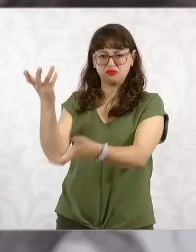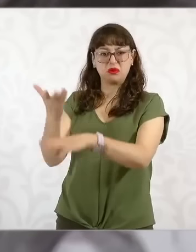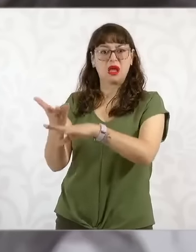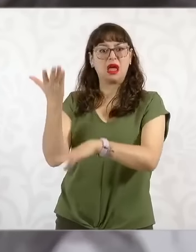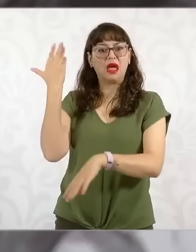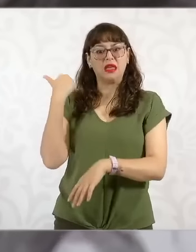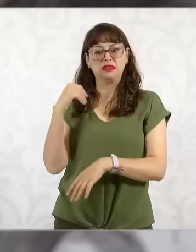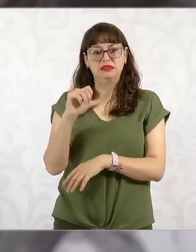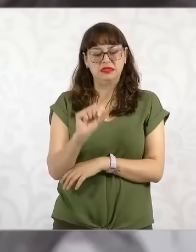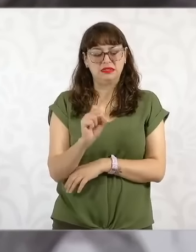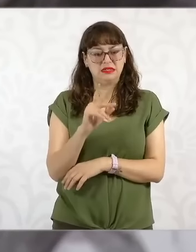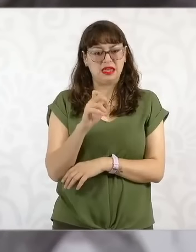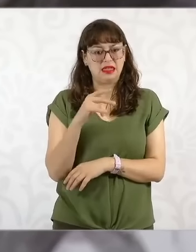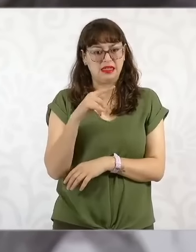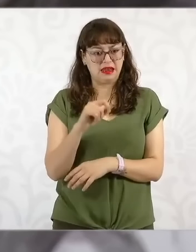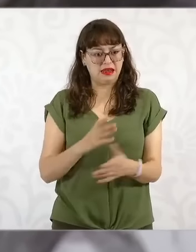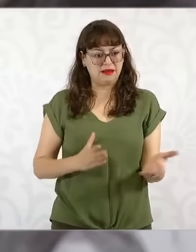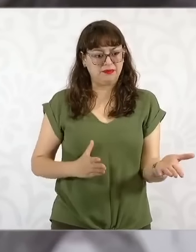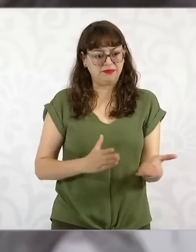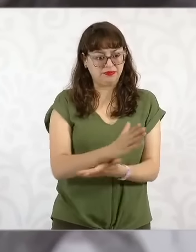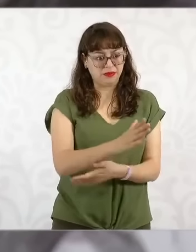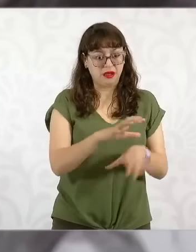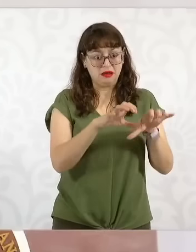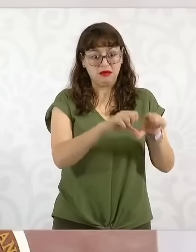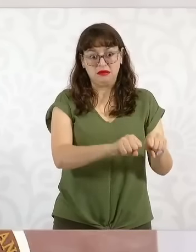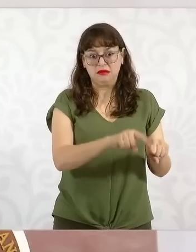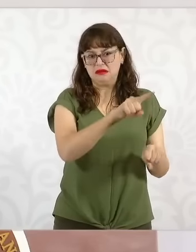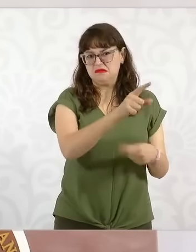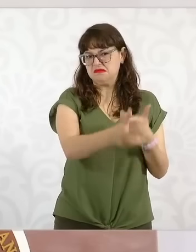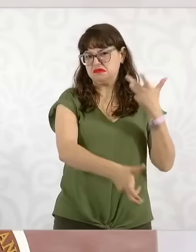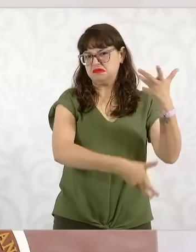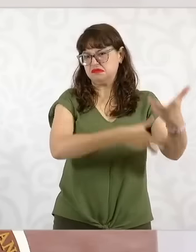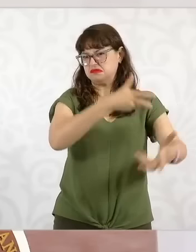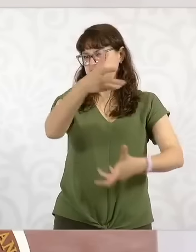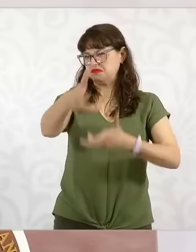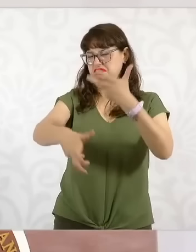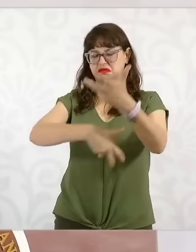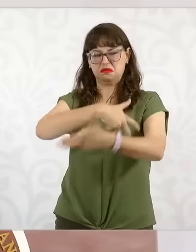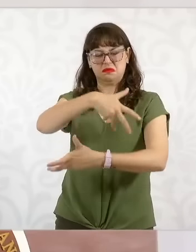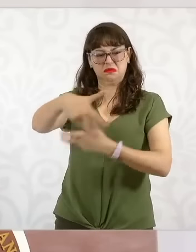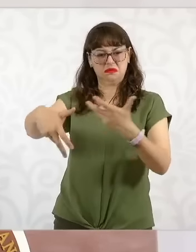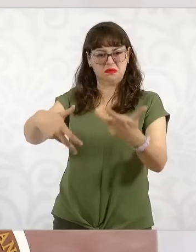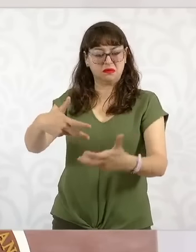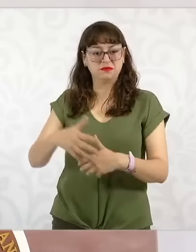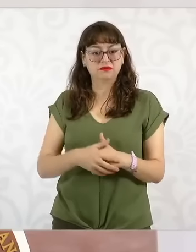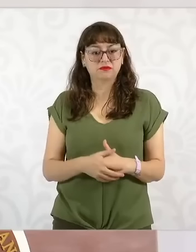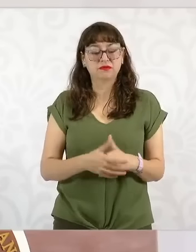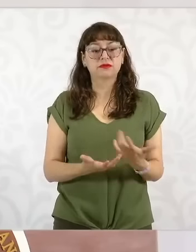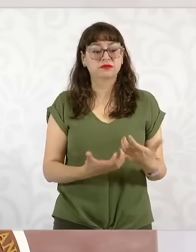la Defensa Nacional en la colonia Lo más Altas de Zapopan, que derivó en la detención de Eric